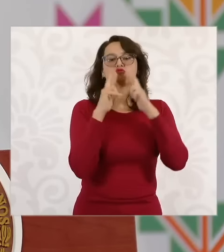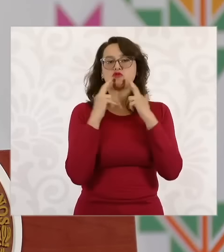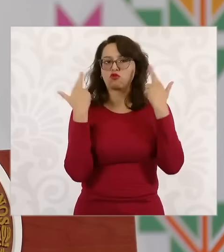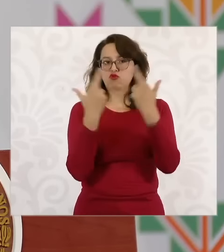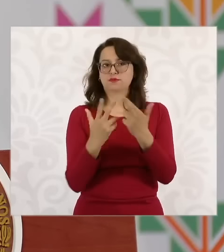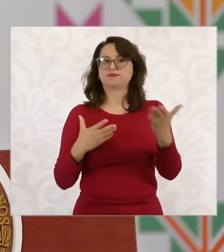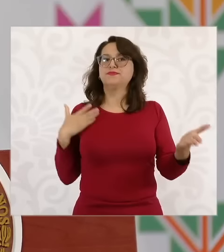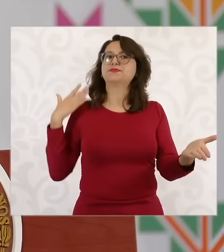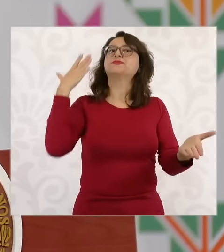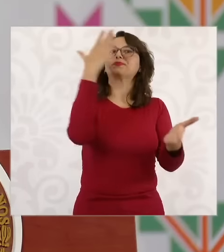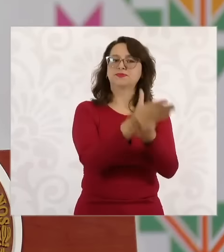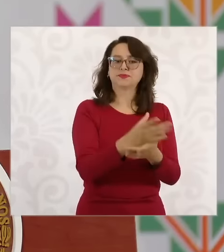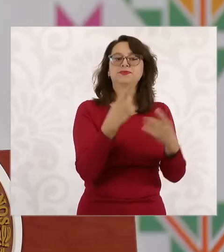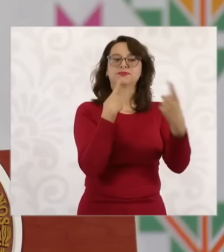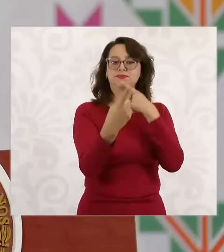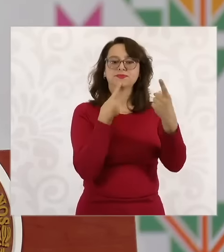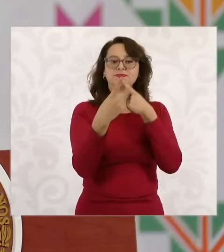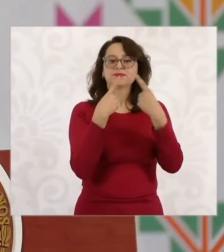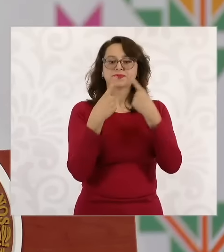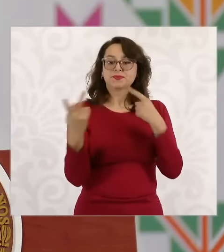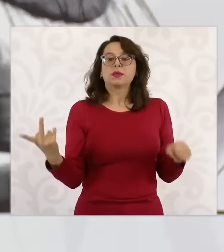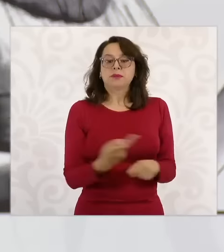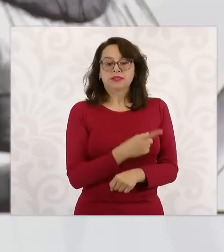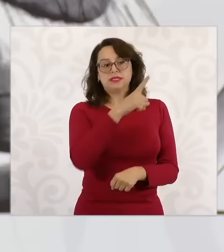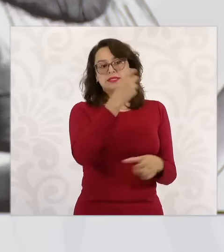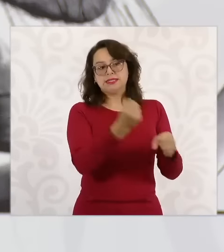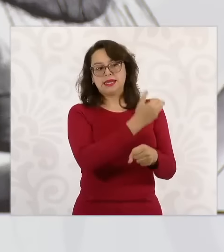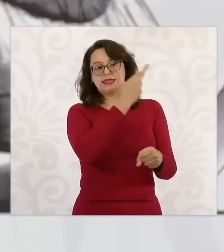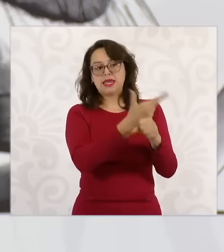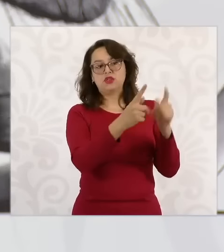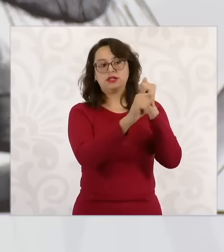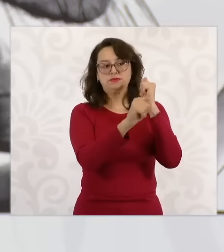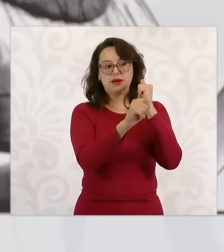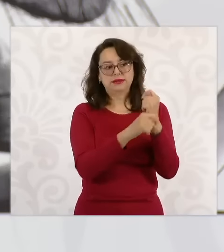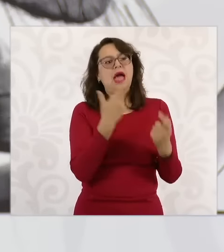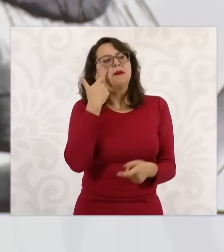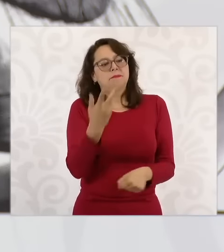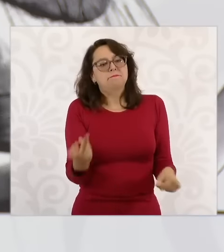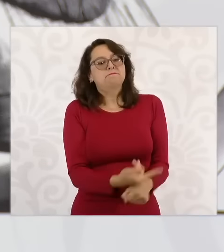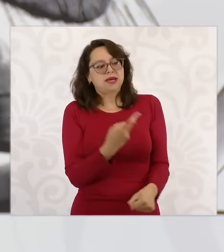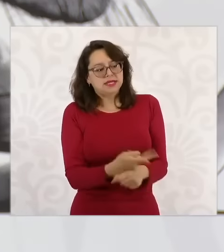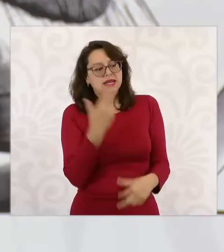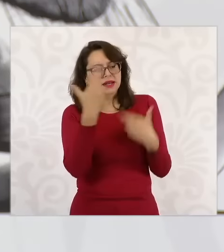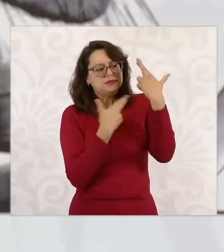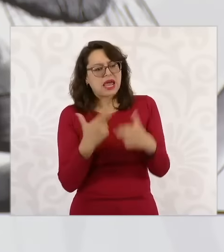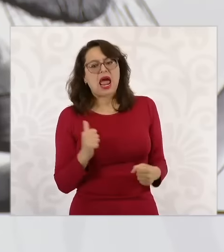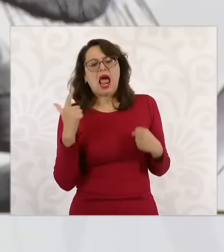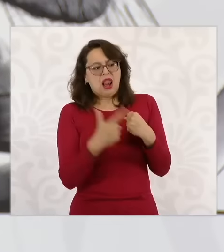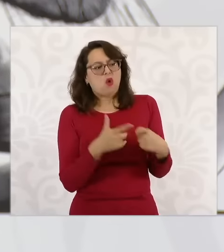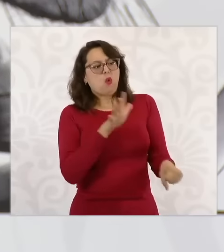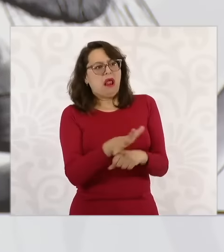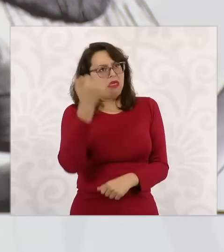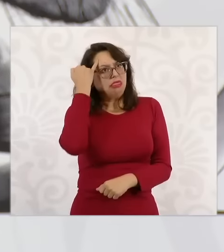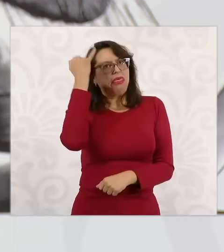en donde participe el secretario de transporte, pues para revisar si tienen fundamento, que desde